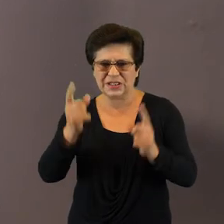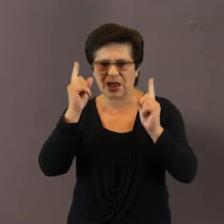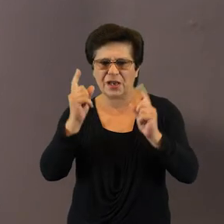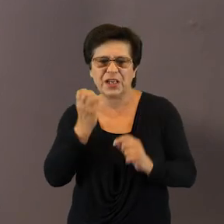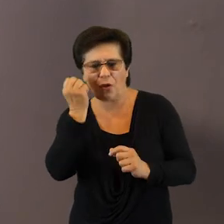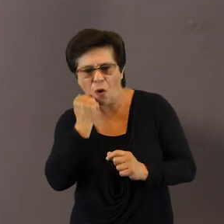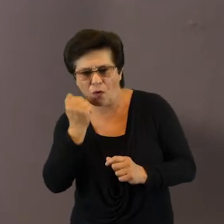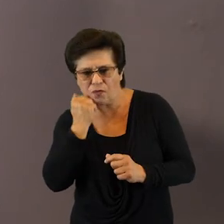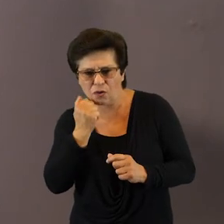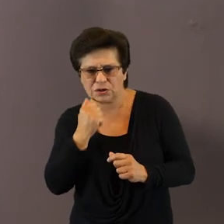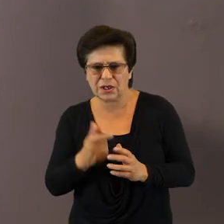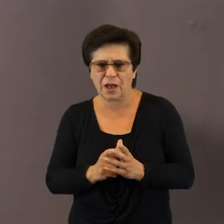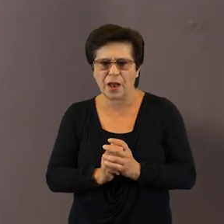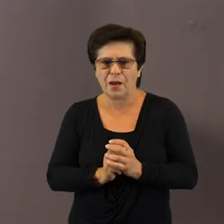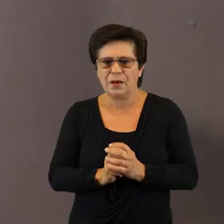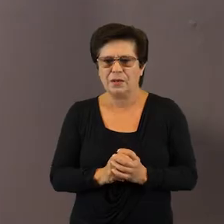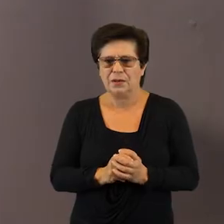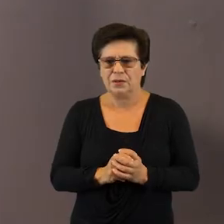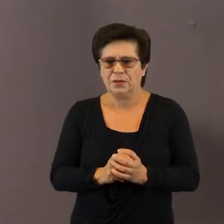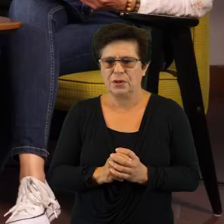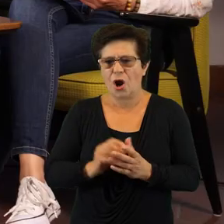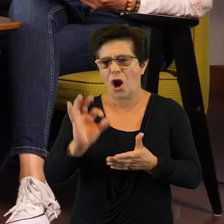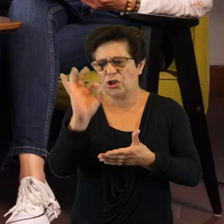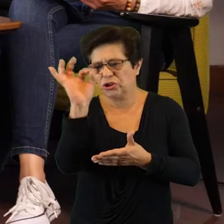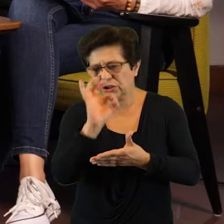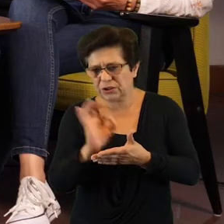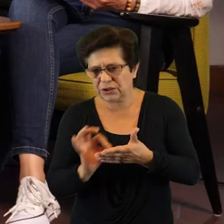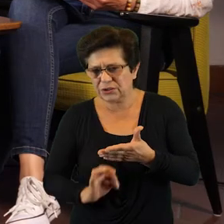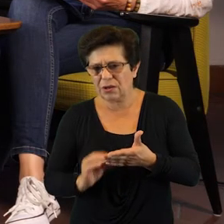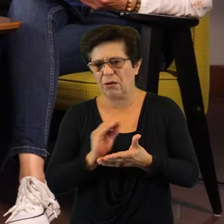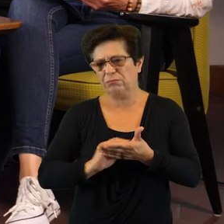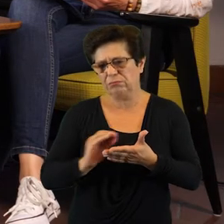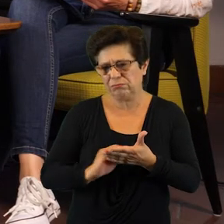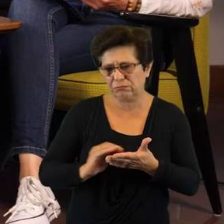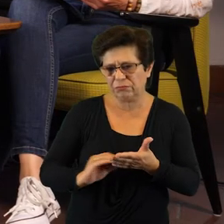Opublikował również tom esejów i szkiców o językach i gatunkach poezji w XX wieku